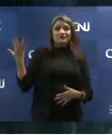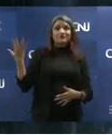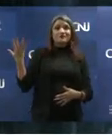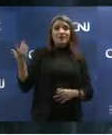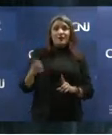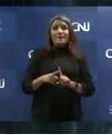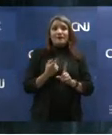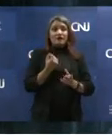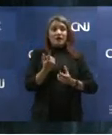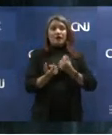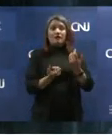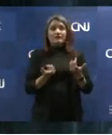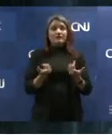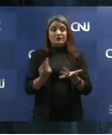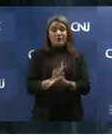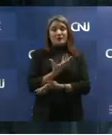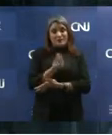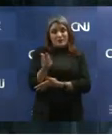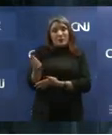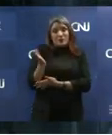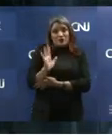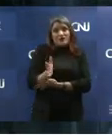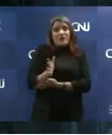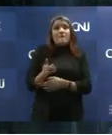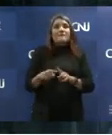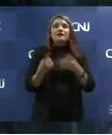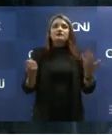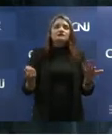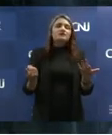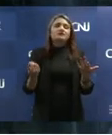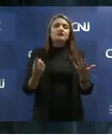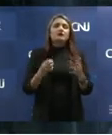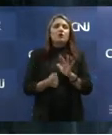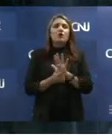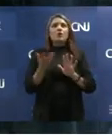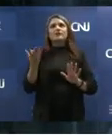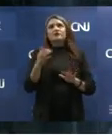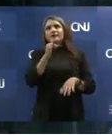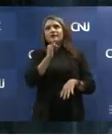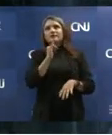Onde houver uma dispare dado, onde houver um número ímpar de vagas.